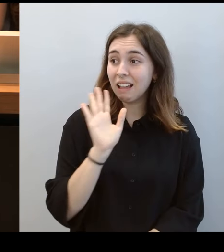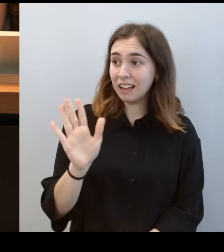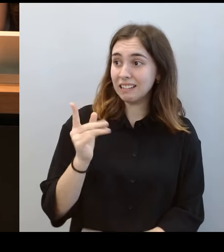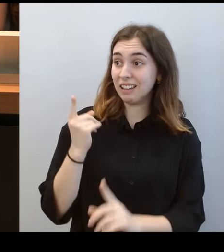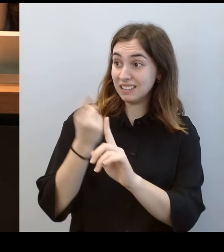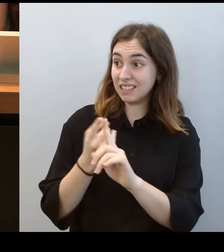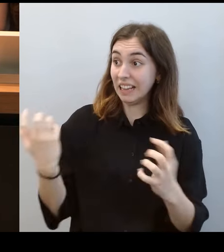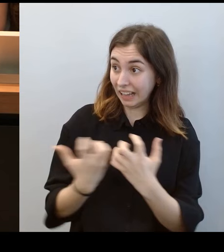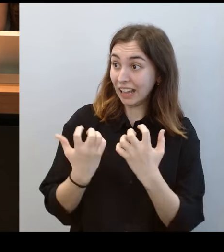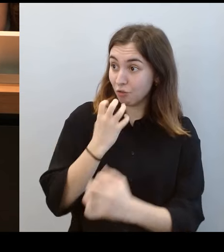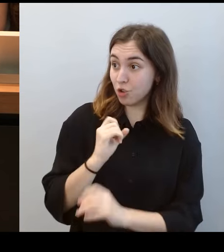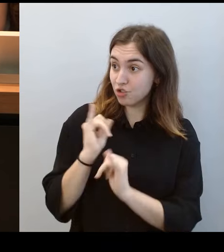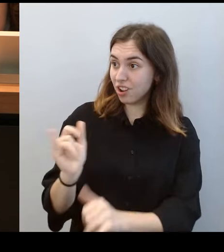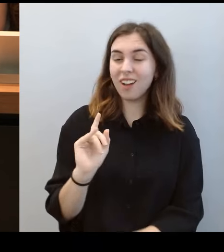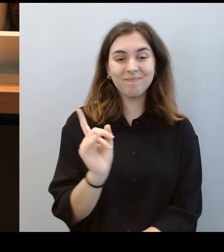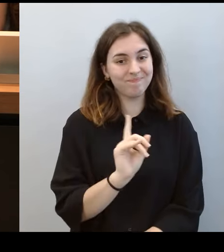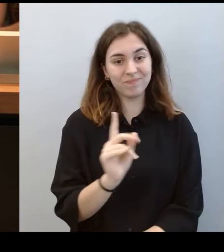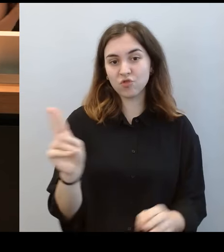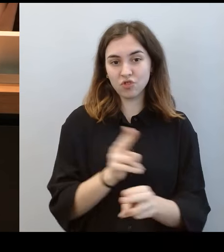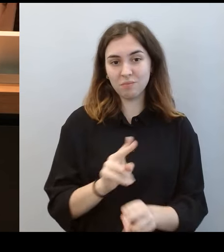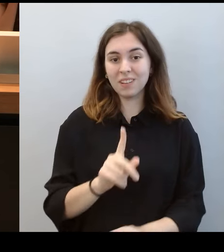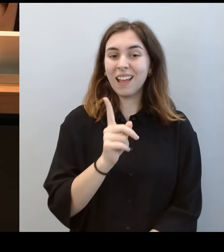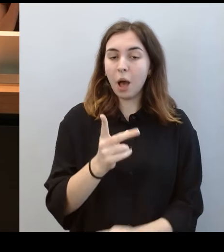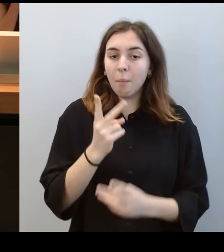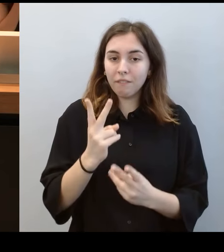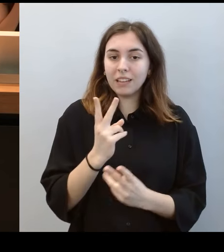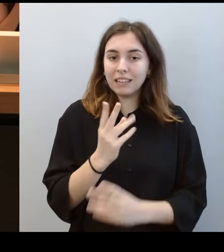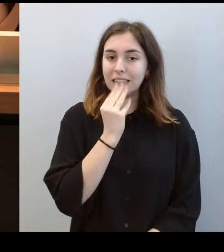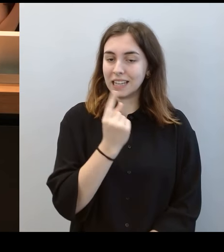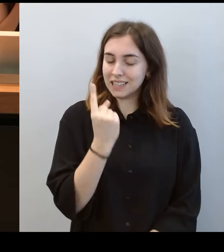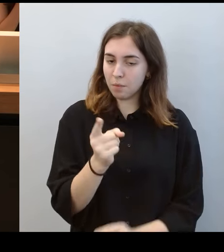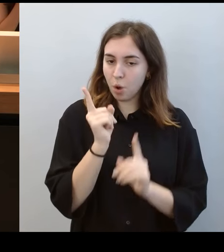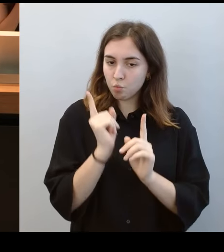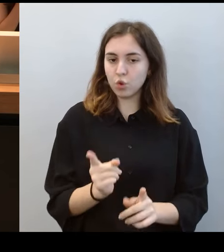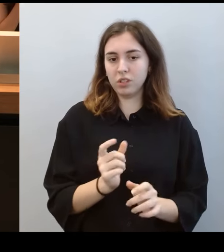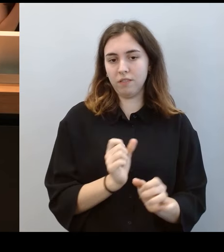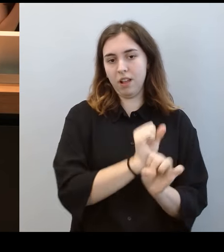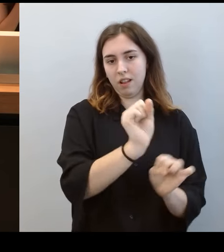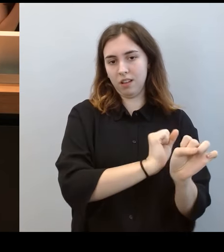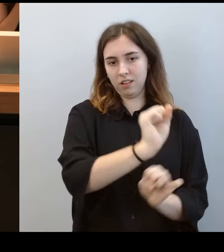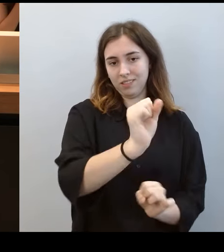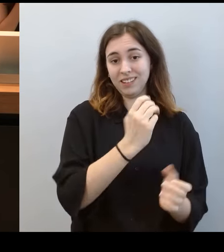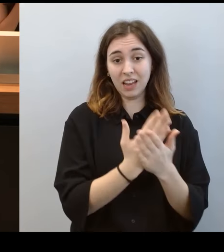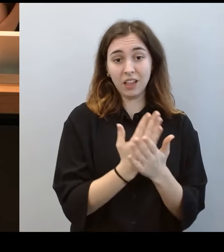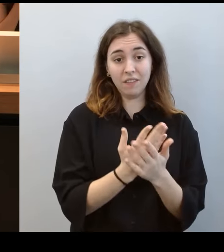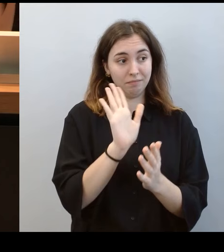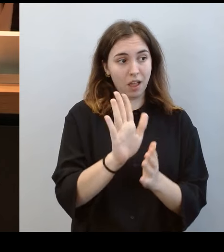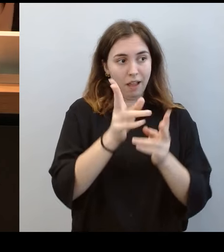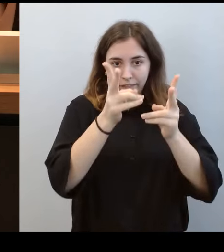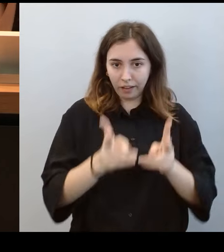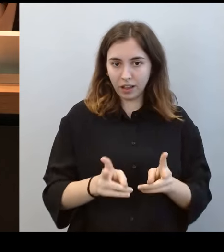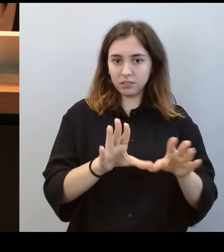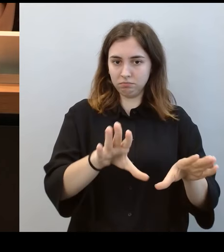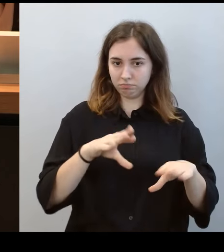es hat von seinem Recht auf Verteidigung Gebrauch gemacht. Meine Damen und Herren, der Krieg